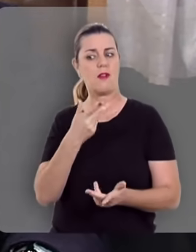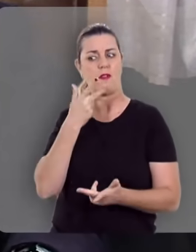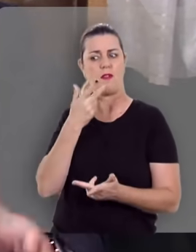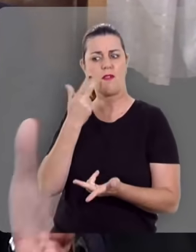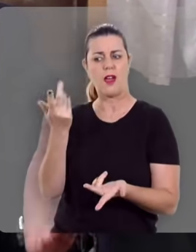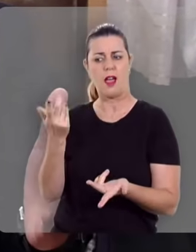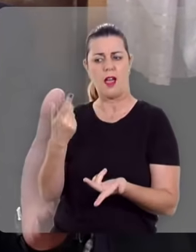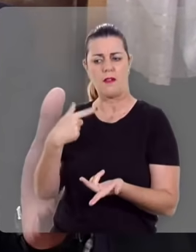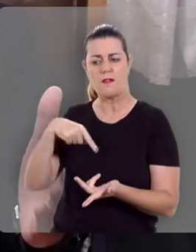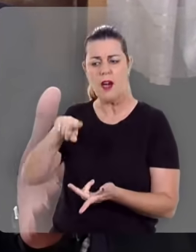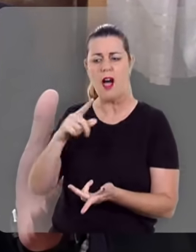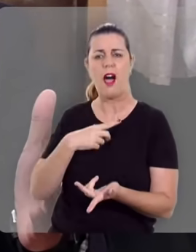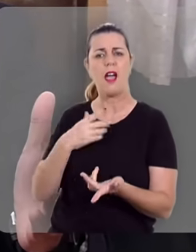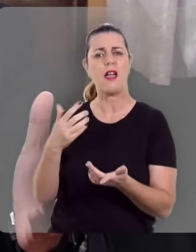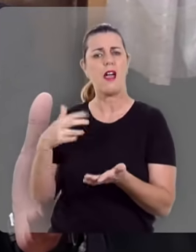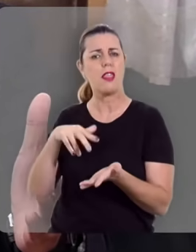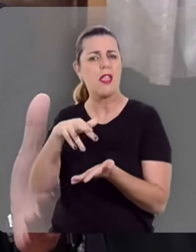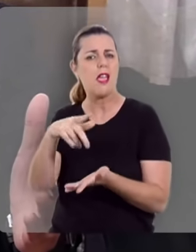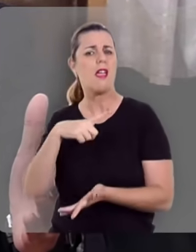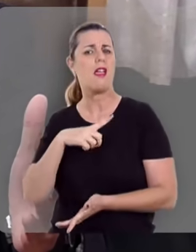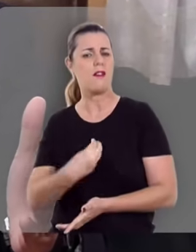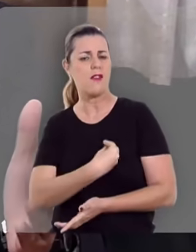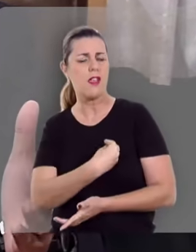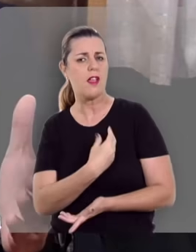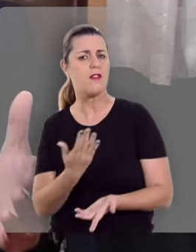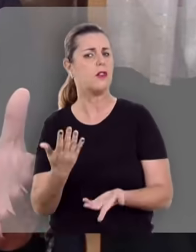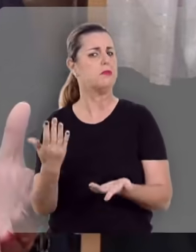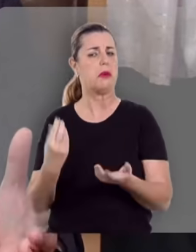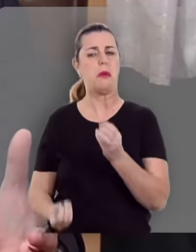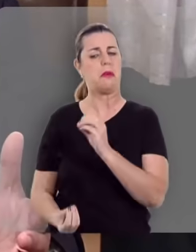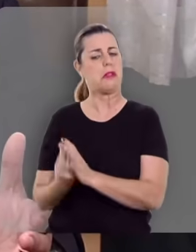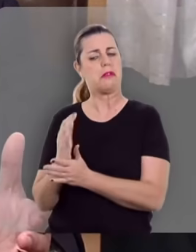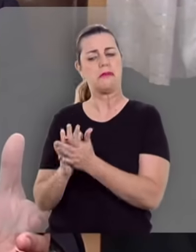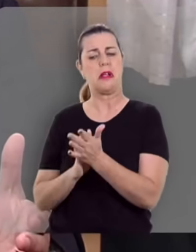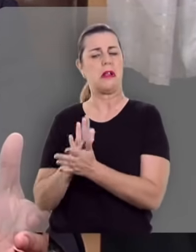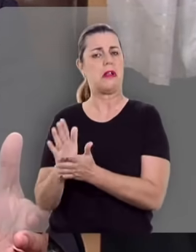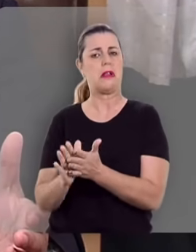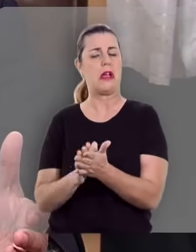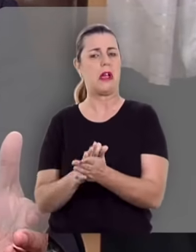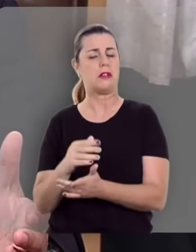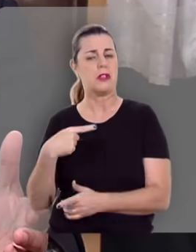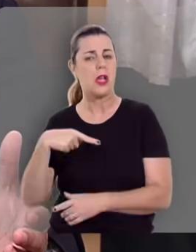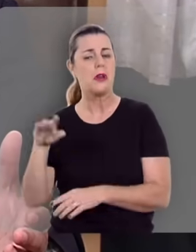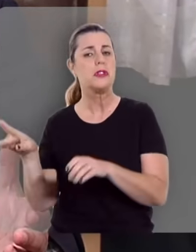levanta não vai acontecer nada Reverendo Rodrigo se eu chegar lá no Cemitério da Consolação a perto